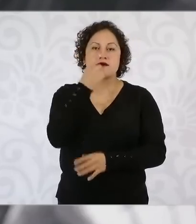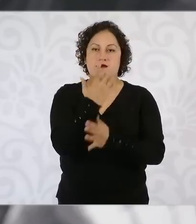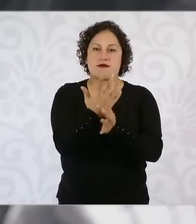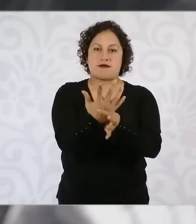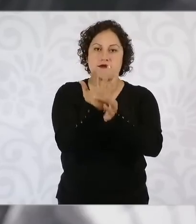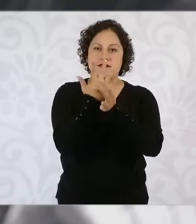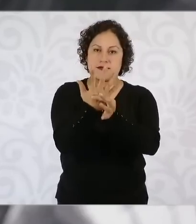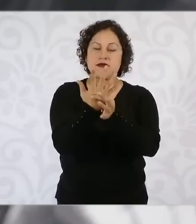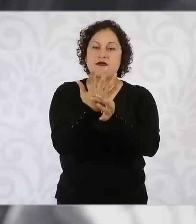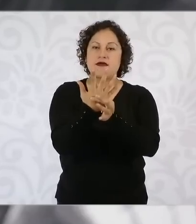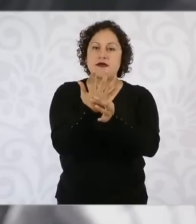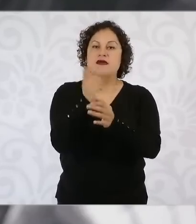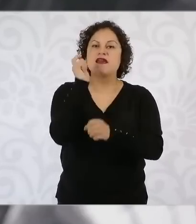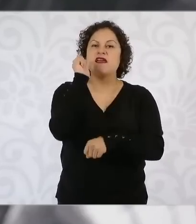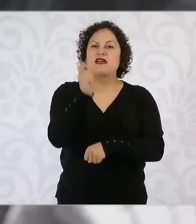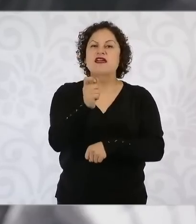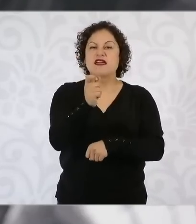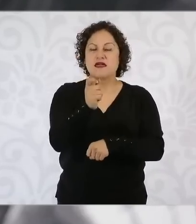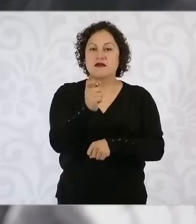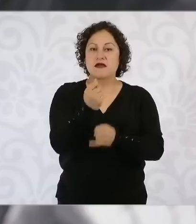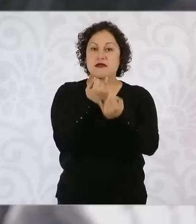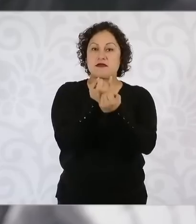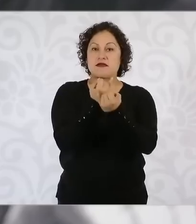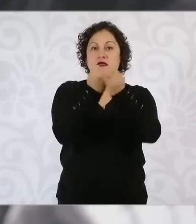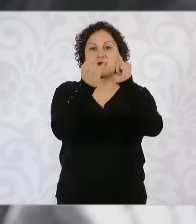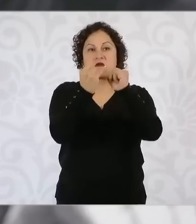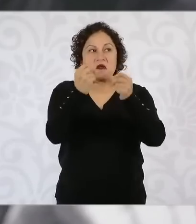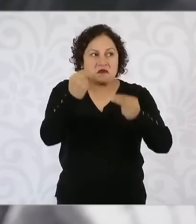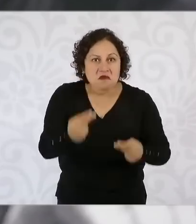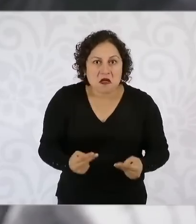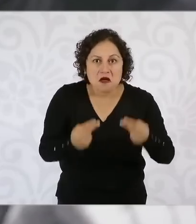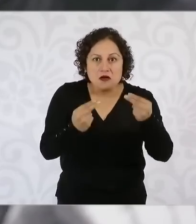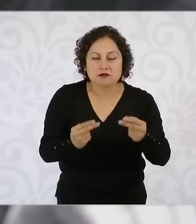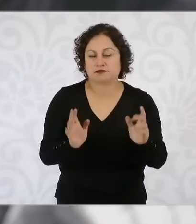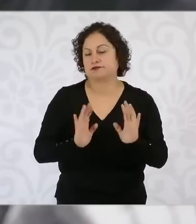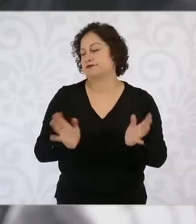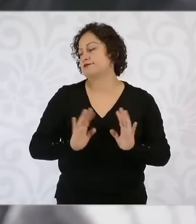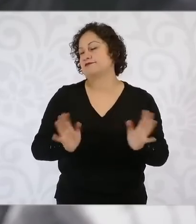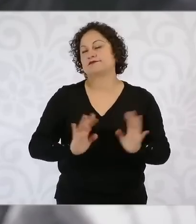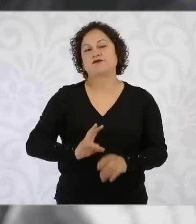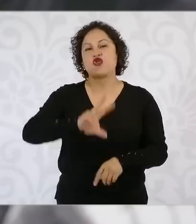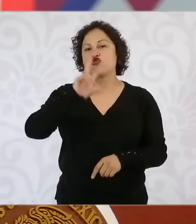irreductible siempre en una negociación y uno de los irreductibles es la dignidad del